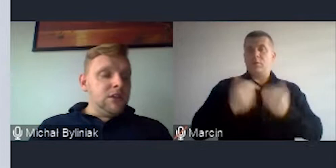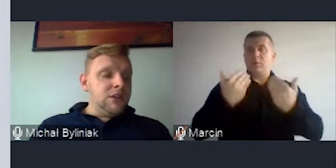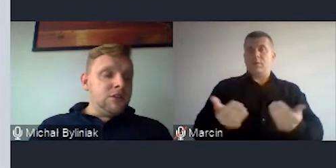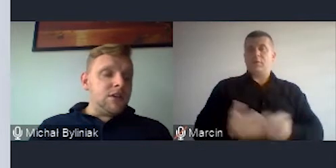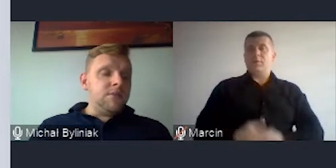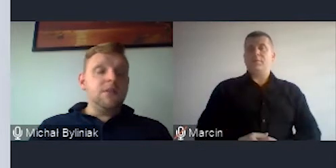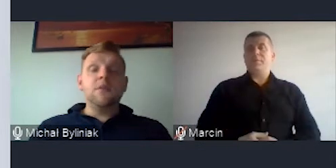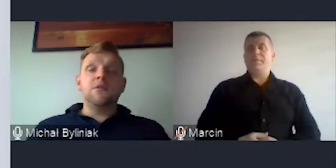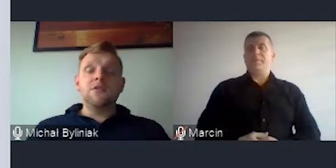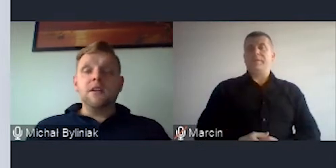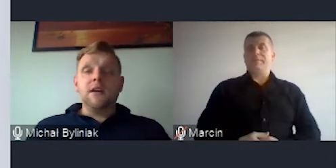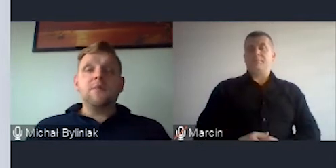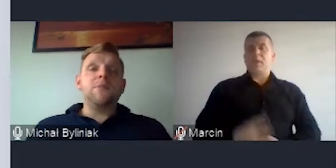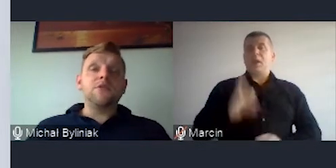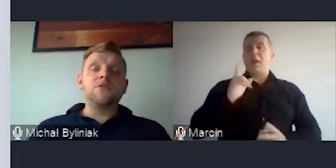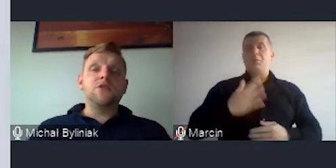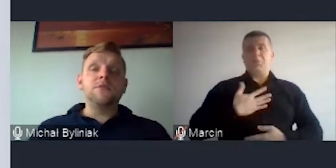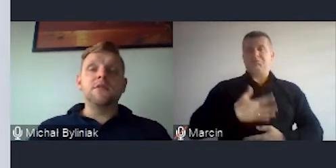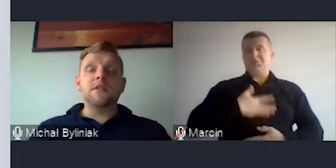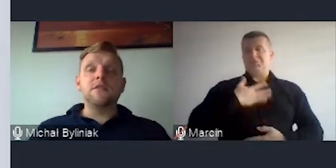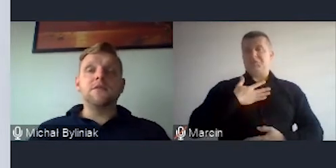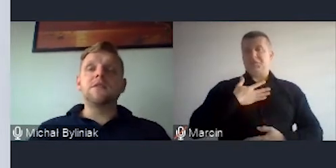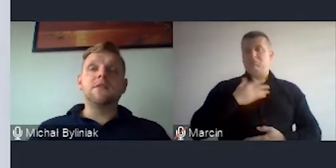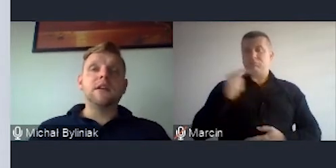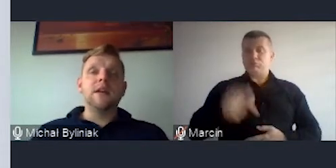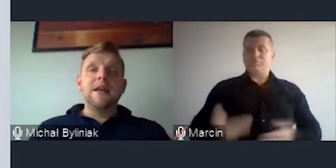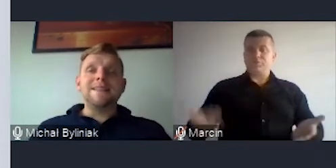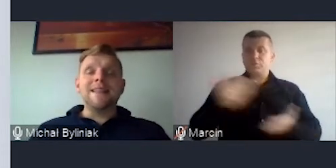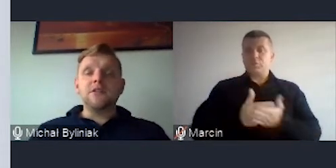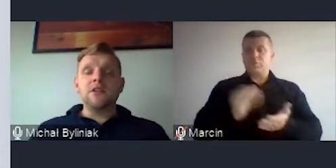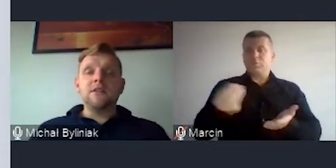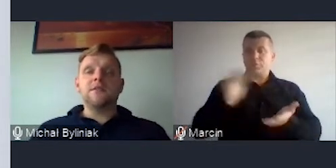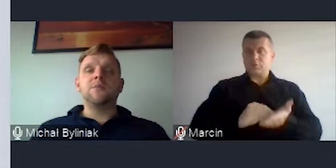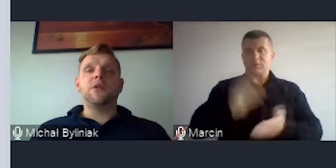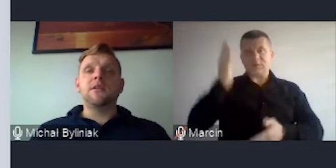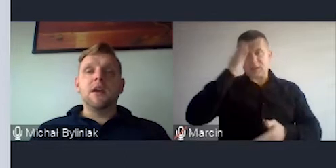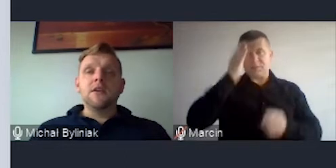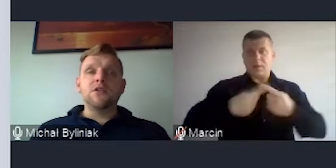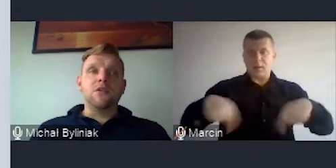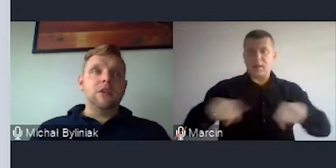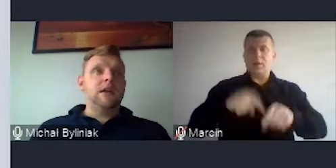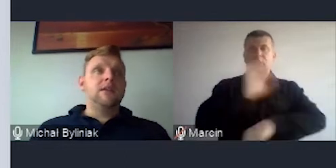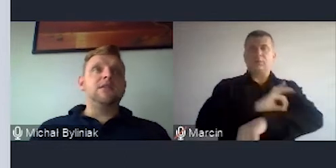i żeby nie było dziwienia, po prostu musimy wniosek o dofinansowanie znać i realizować projekt zgodnie z nim.